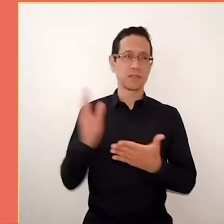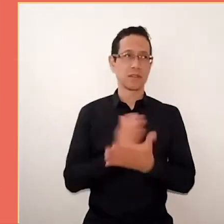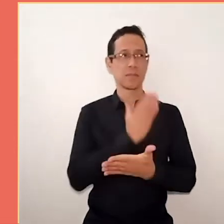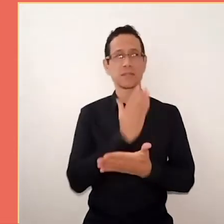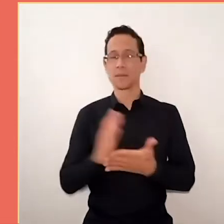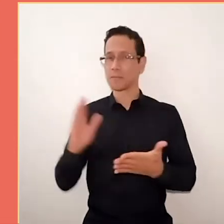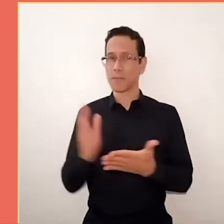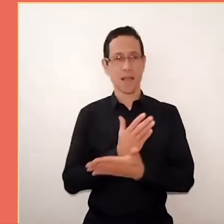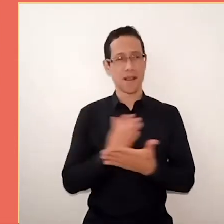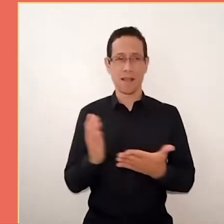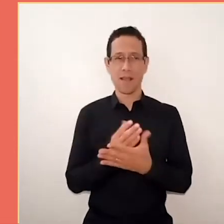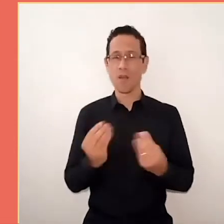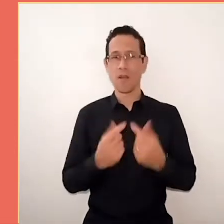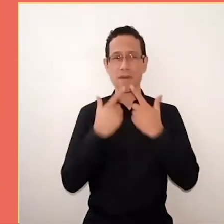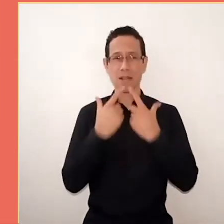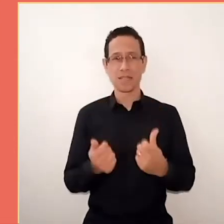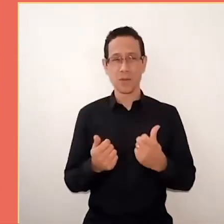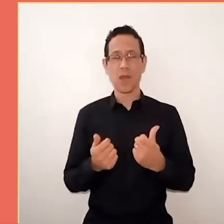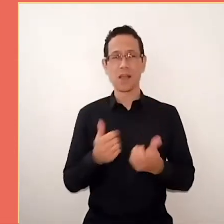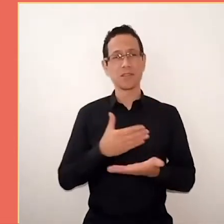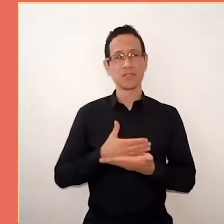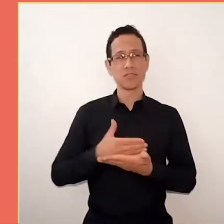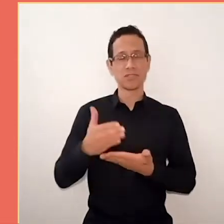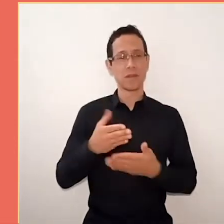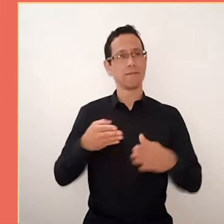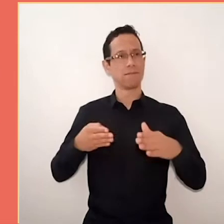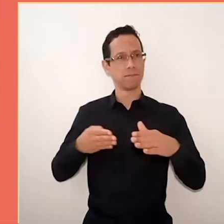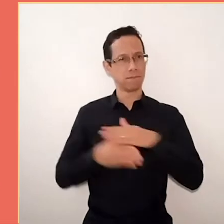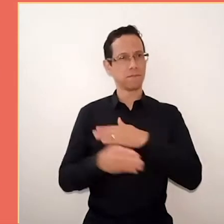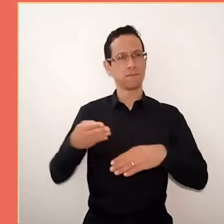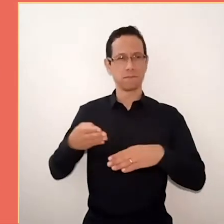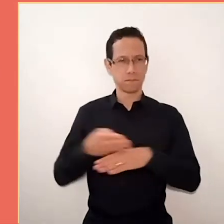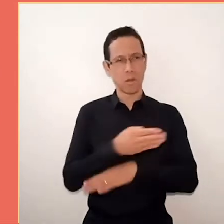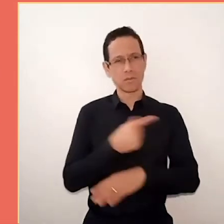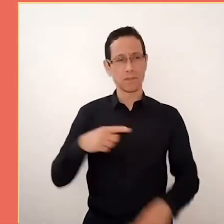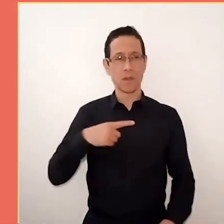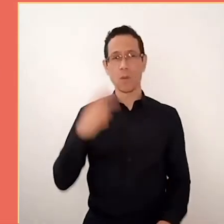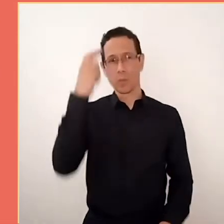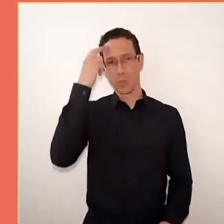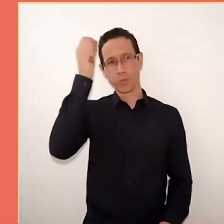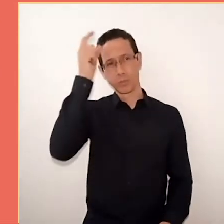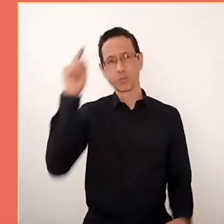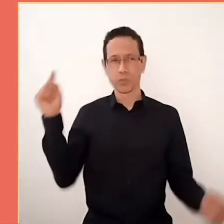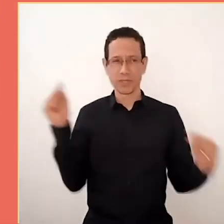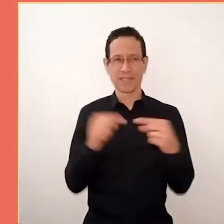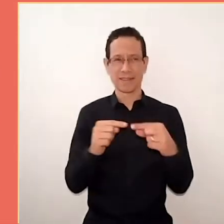da entrada no mundo da cultura. Então, nós temos a obrigação de conhecer a gênese desse processo,